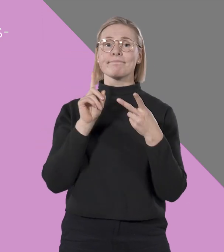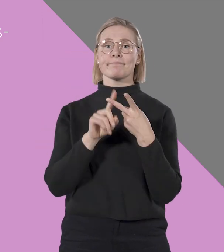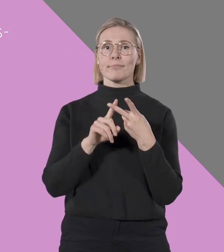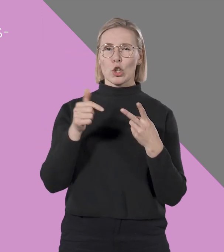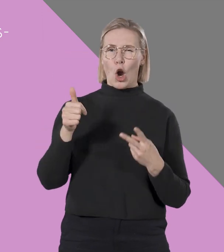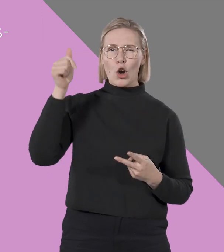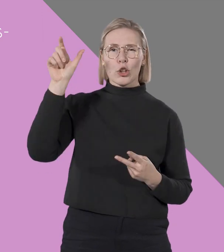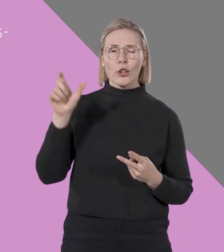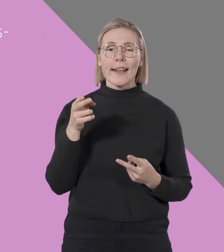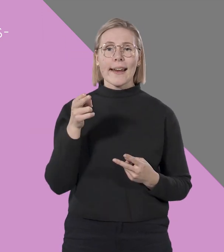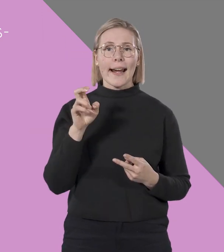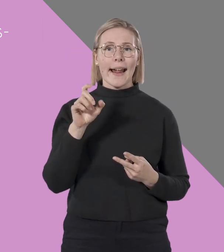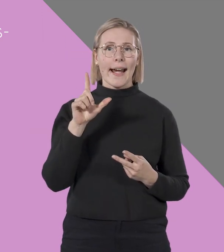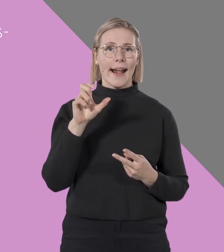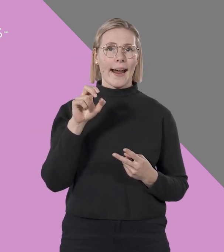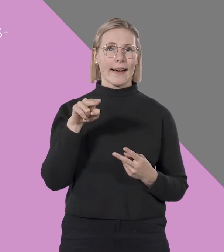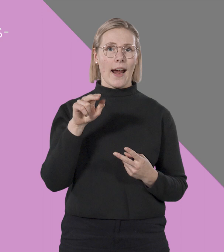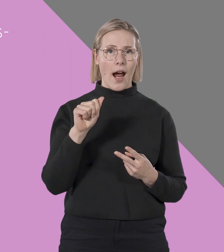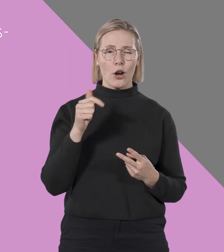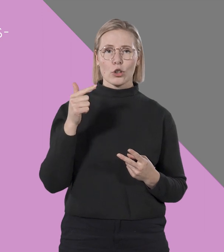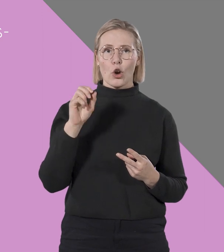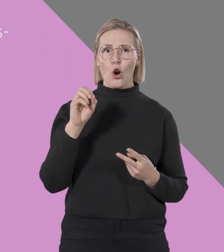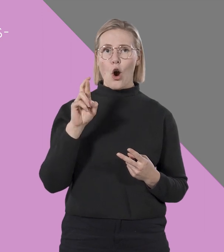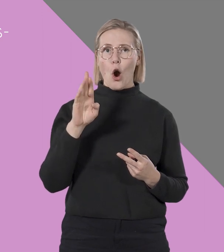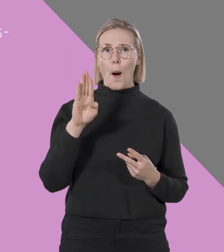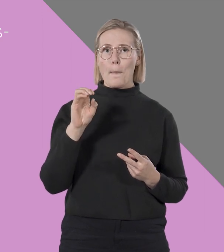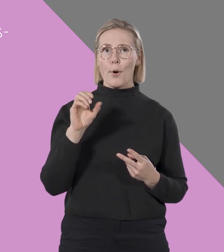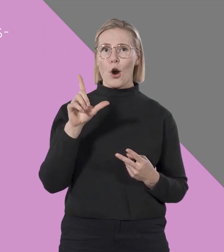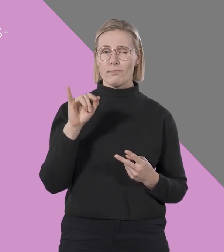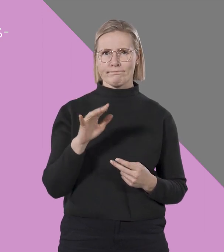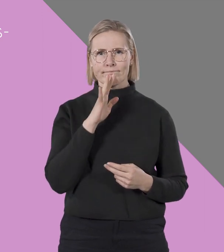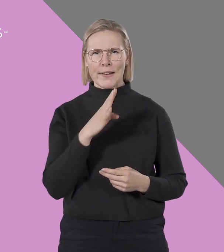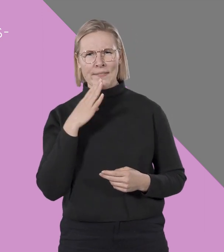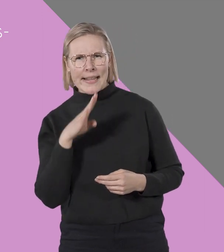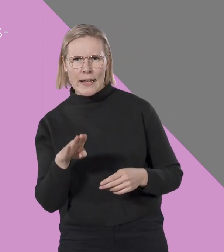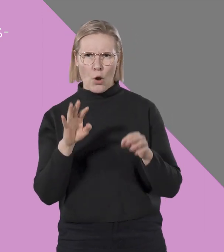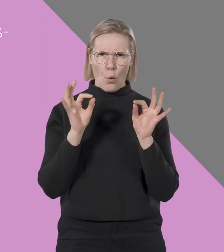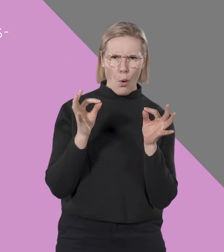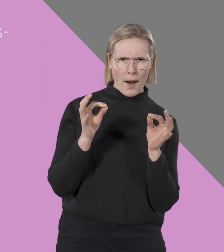sekä johtaja Helena Torboli jakavat vinkkinsä siitä, -